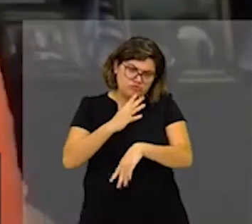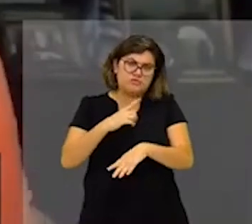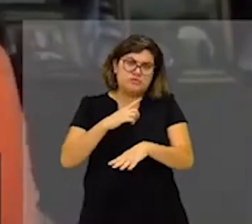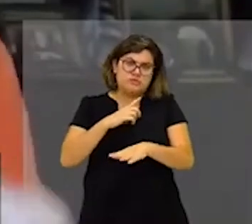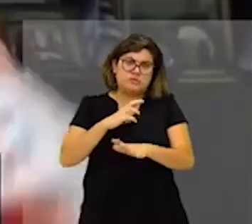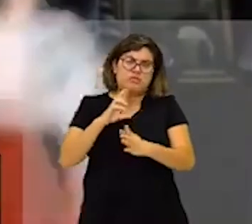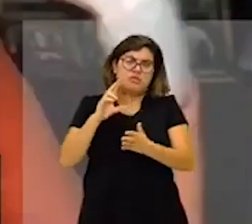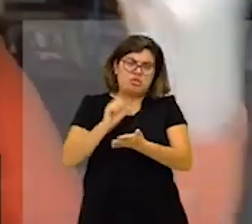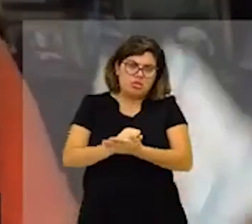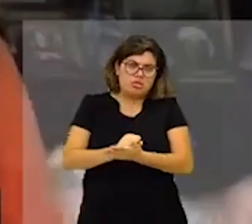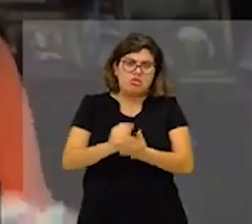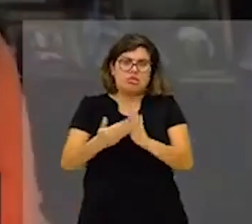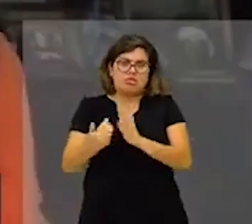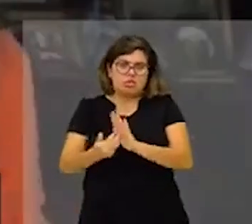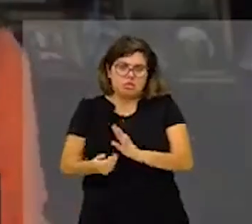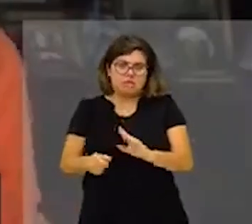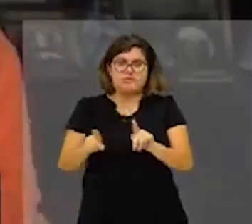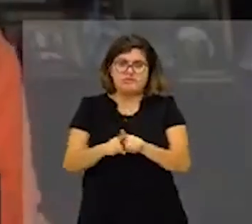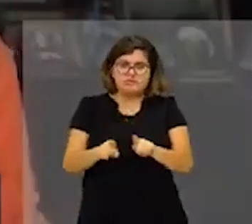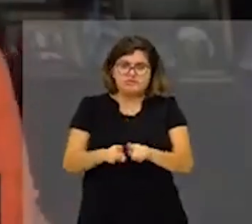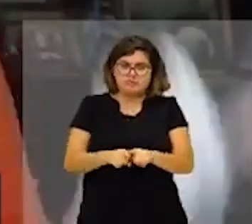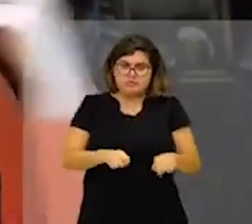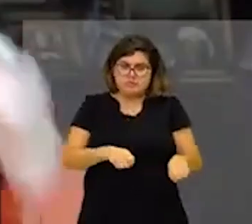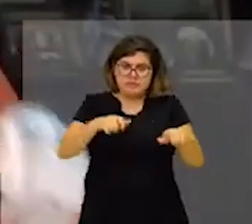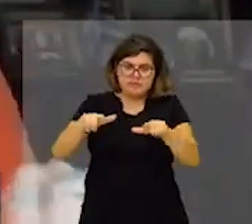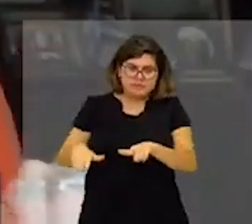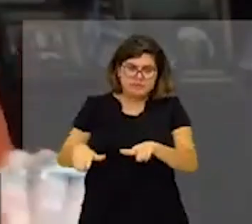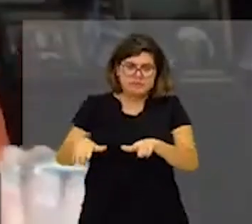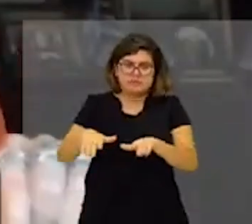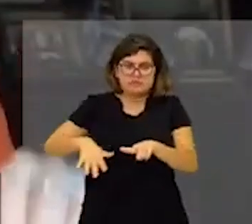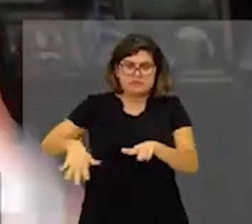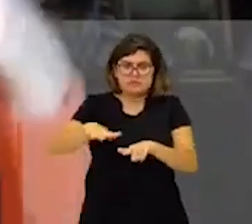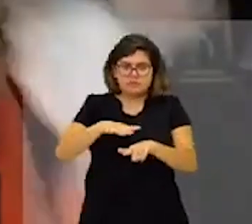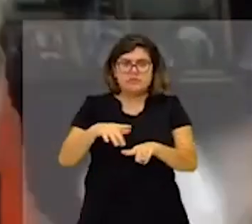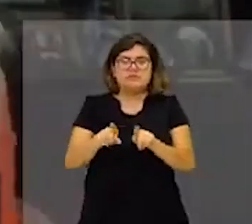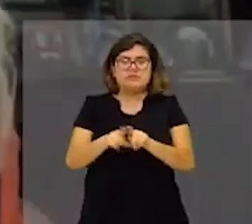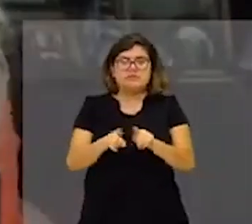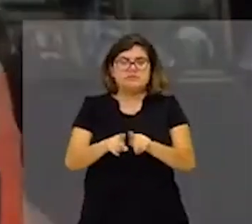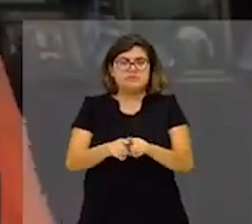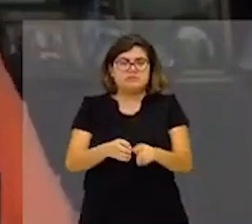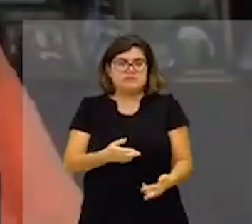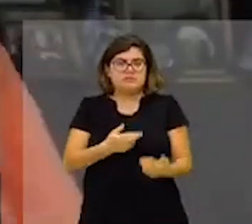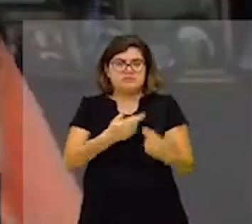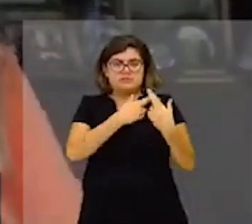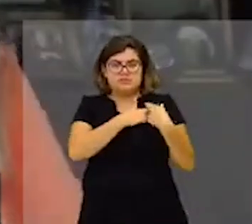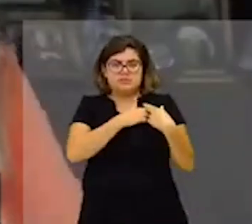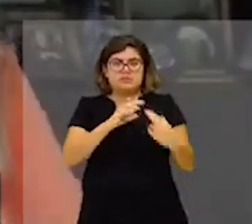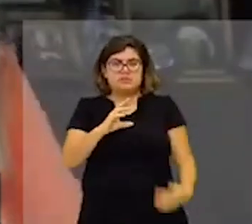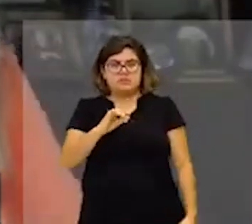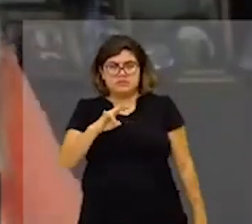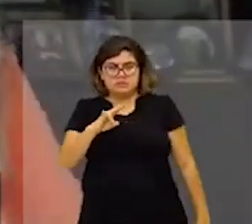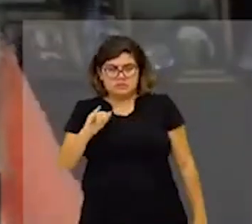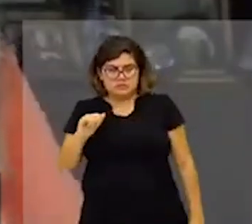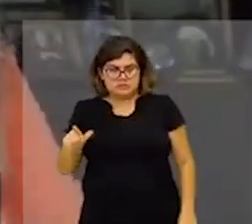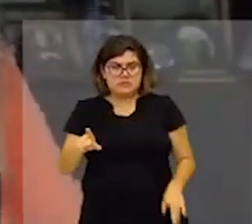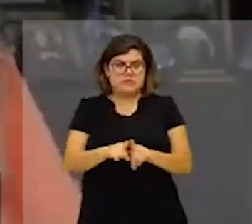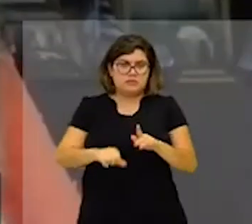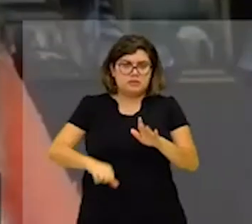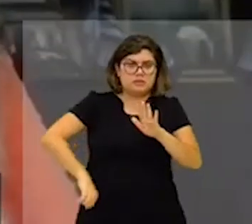diploma também da imposição da inelegibilidade de responsabilização Civil e criminal aos dirigentes